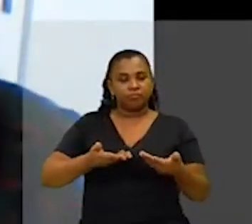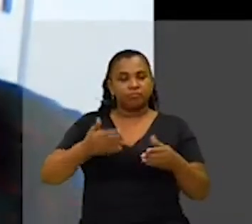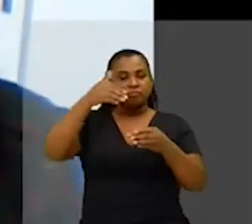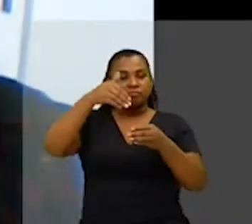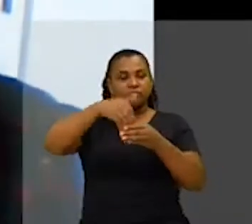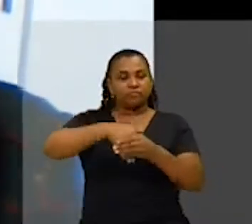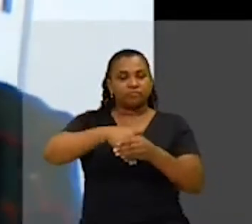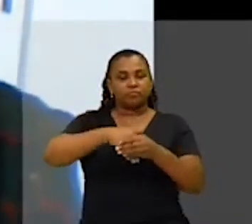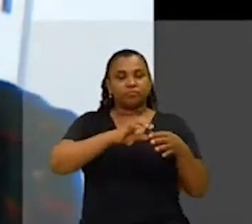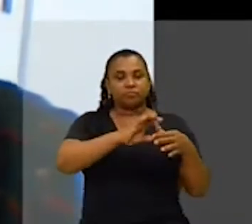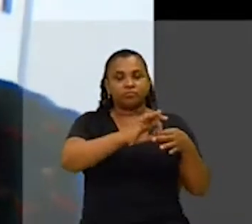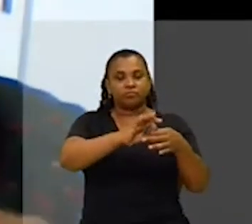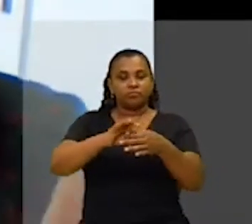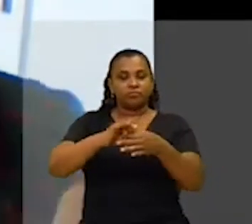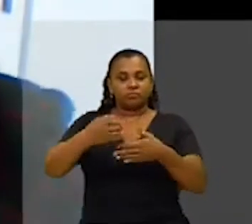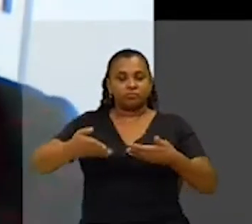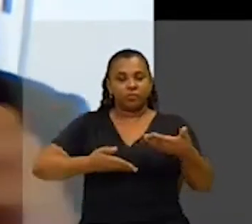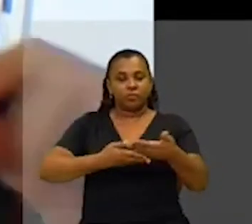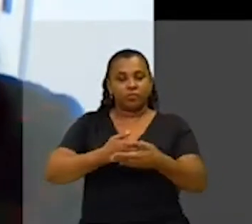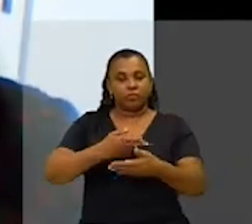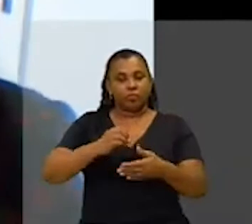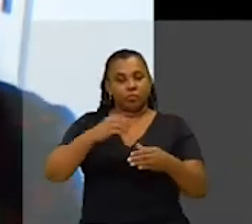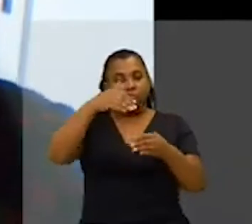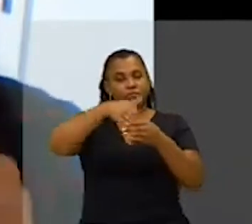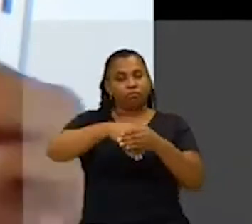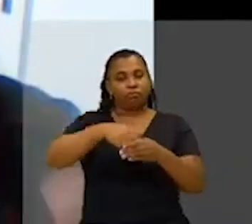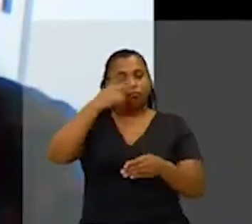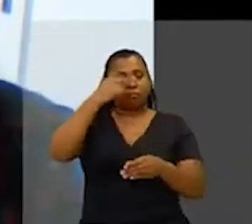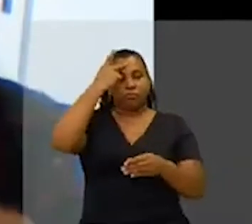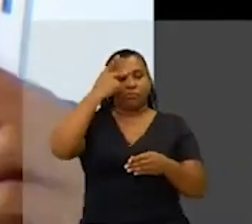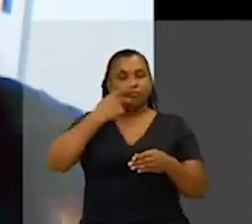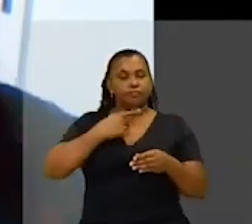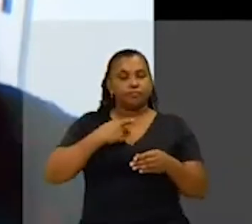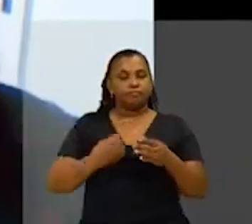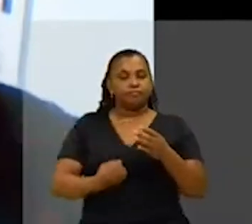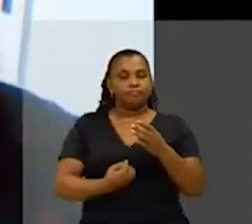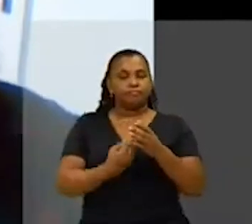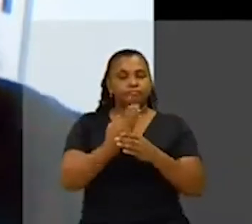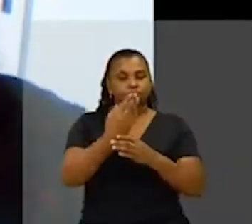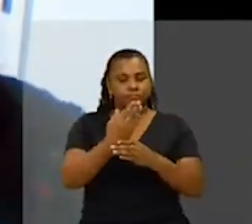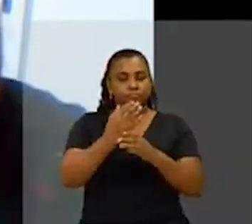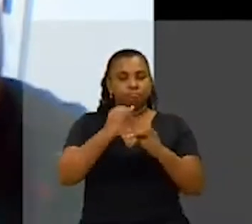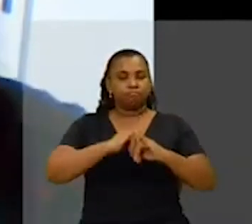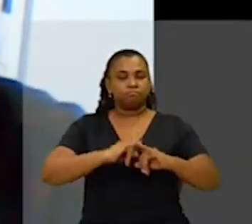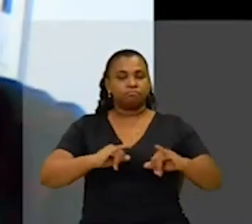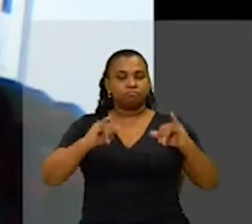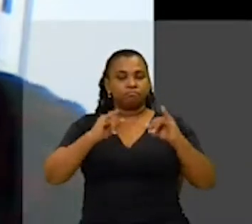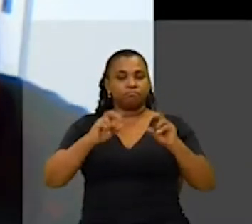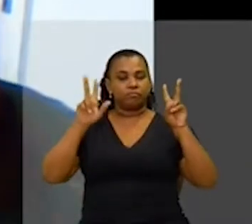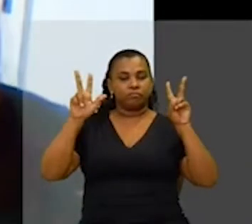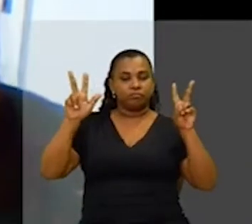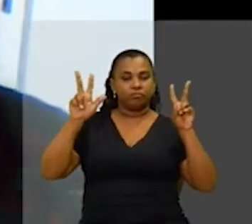por candidaturas individuais neste constroem campanhas coletivas componha uma nova modalidade